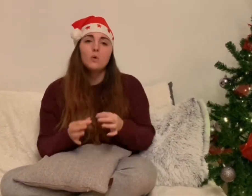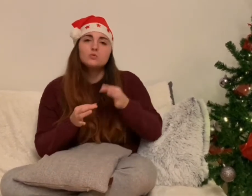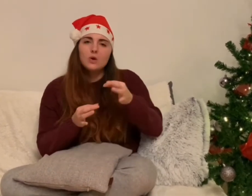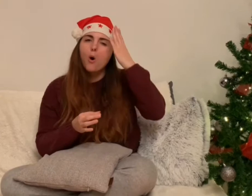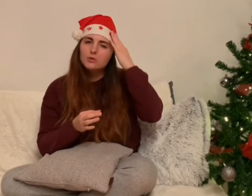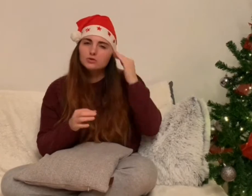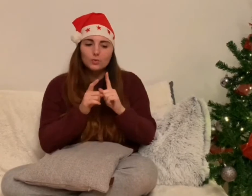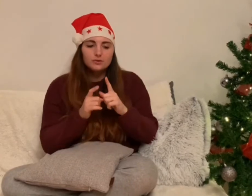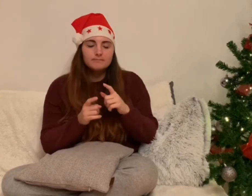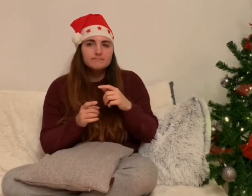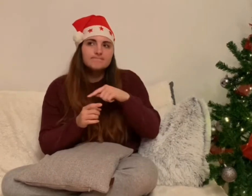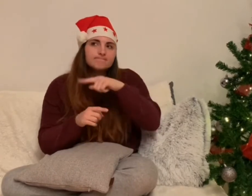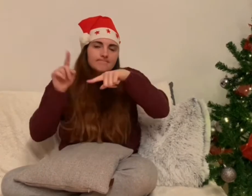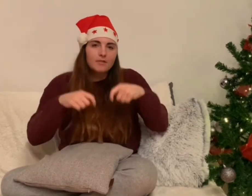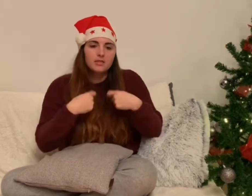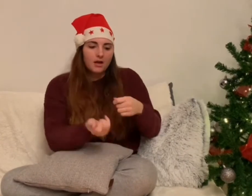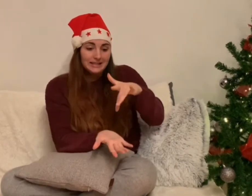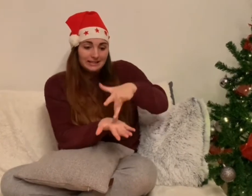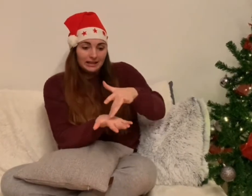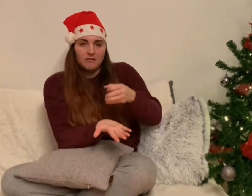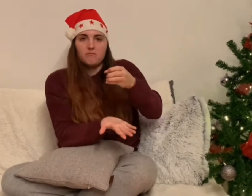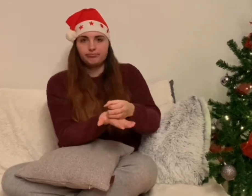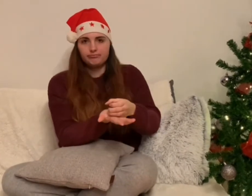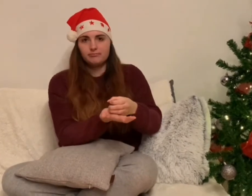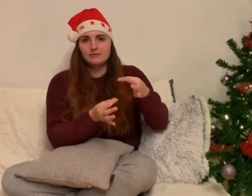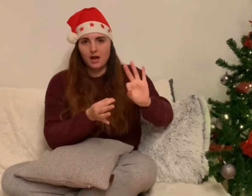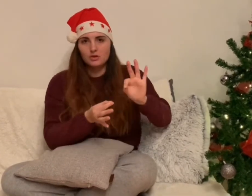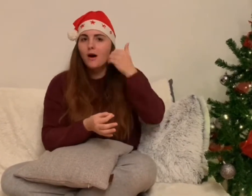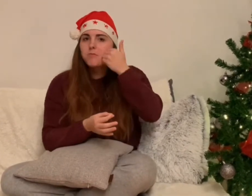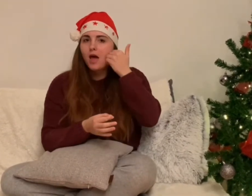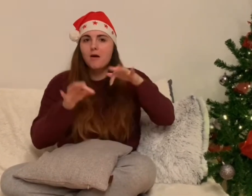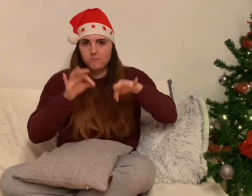Ponekod postavijo še peto svečo, ki je bele barve, imenujejo pa jo Kristusova sveča.